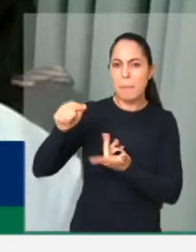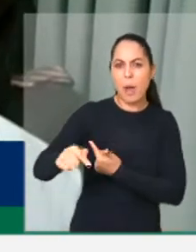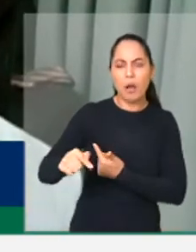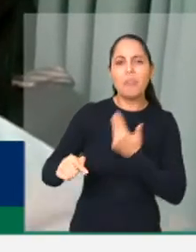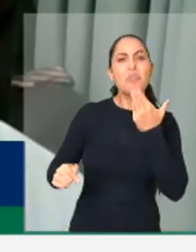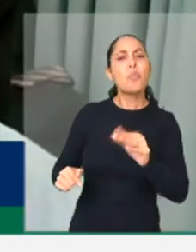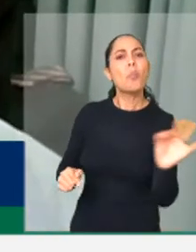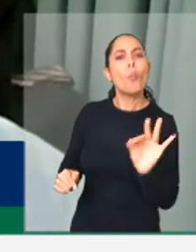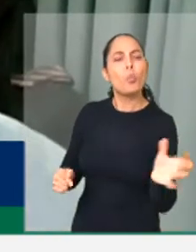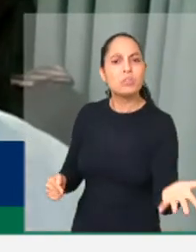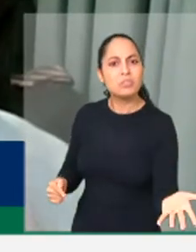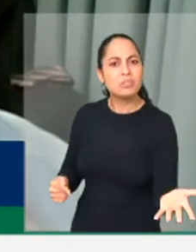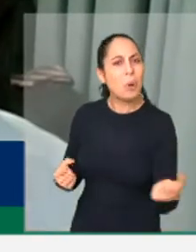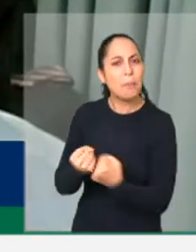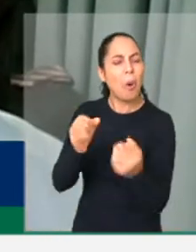ACREDITAM NA PRÓPRIA MENTIRA. DEIXANDO BEM CLARO, A MAIORIA